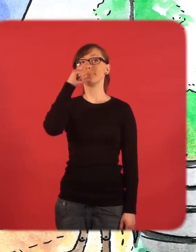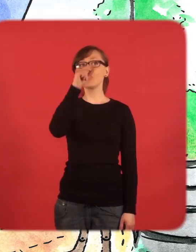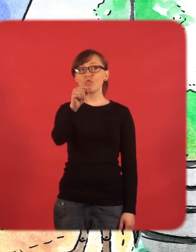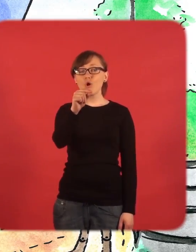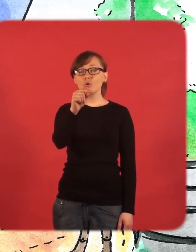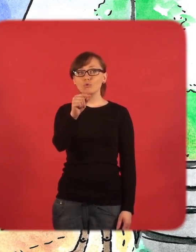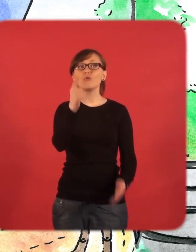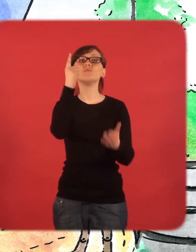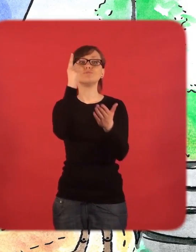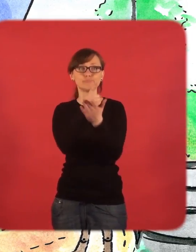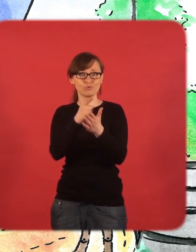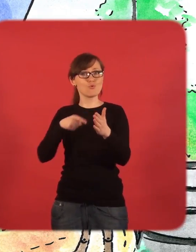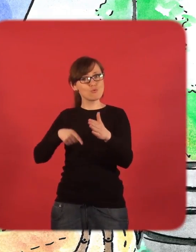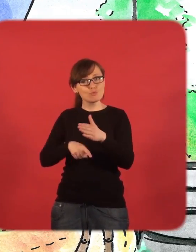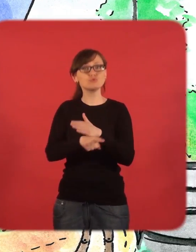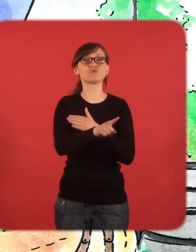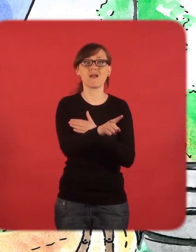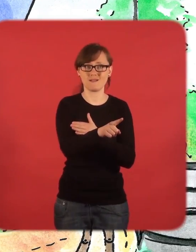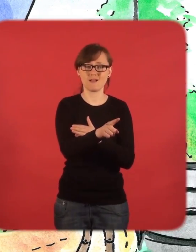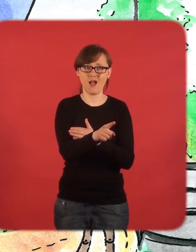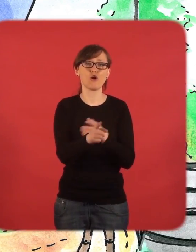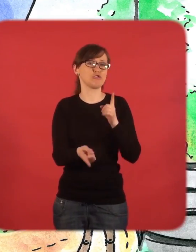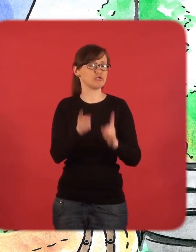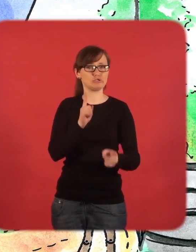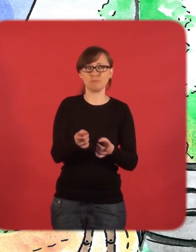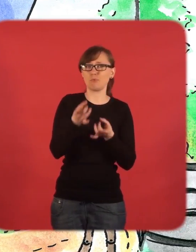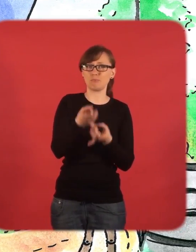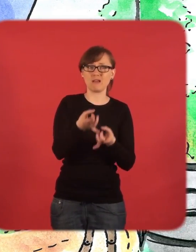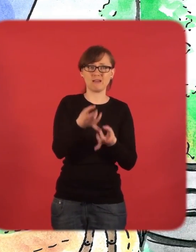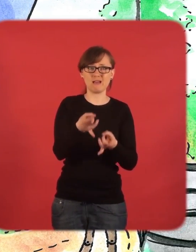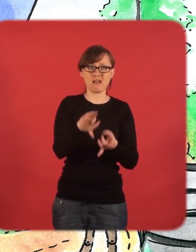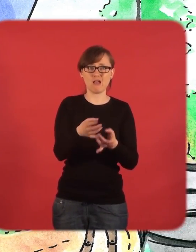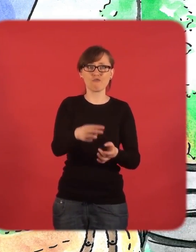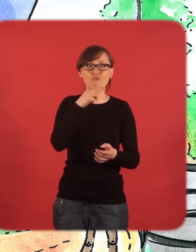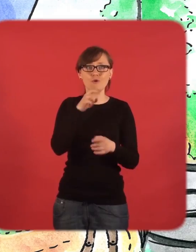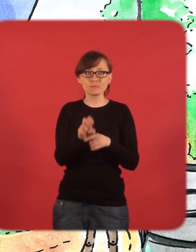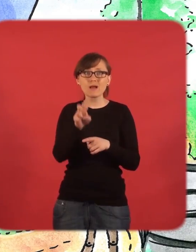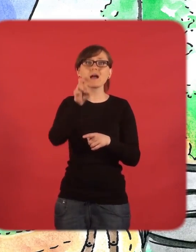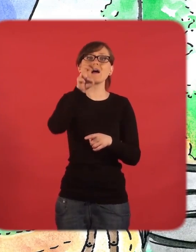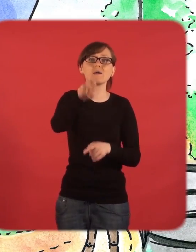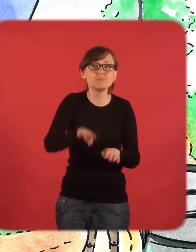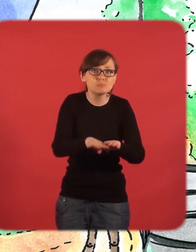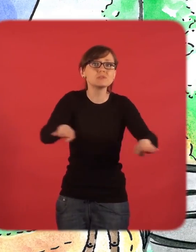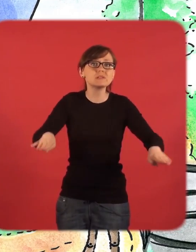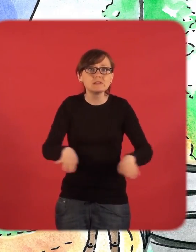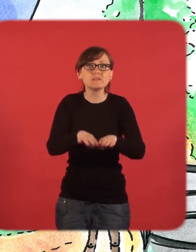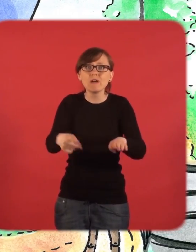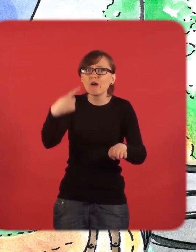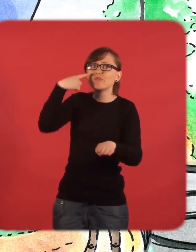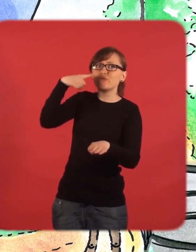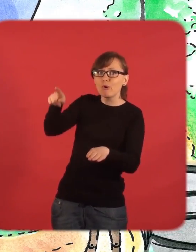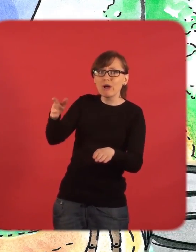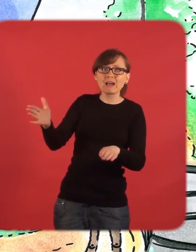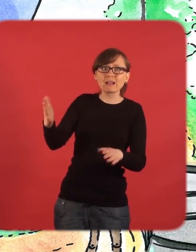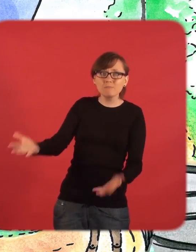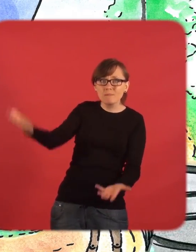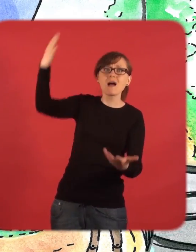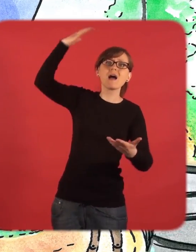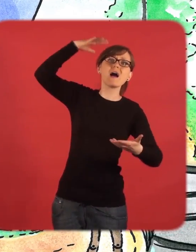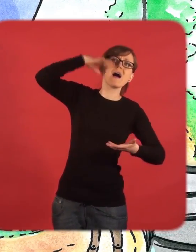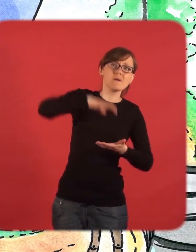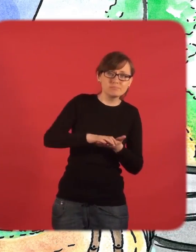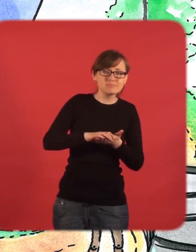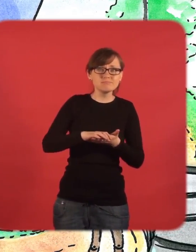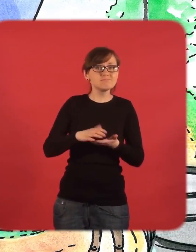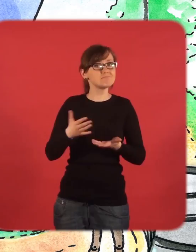Uciekł zdziwionemu kupcowi, wskakując do morza. Niestety został połknięty przez wielkiego rekina.